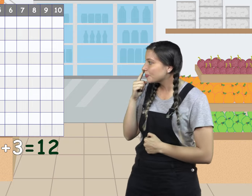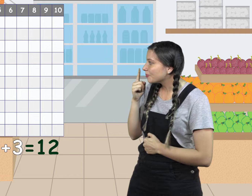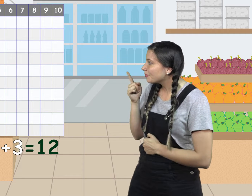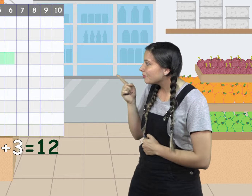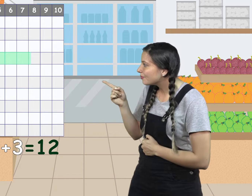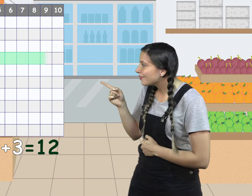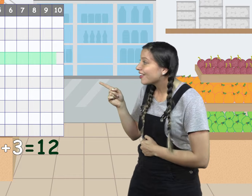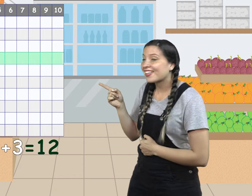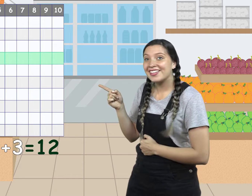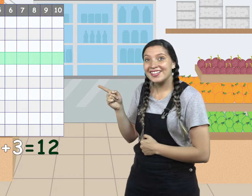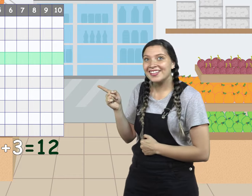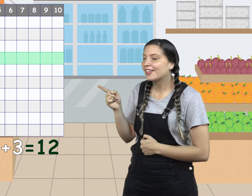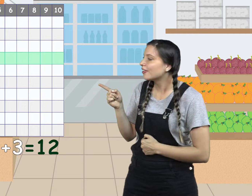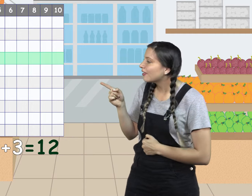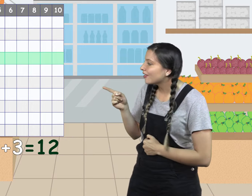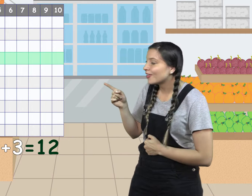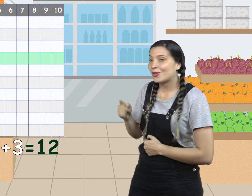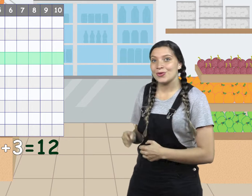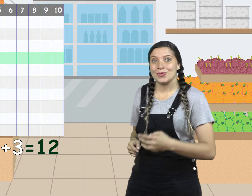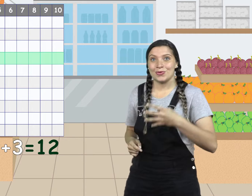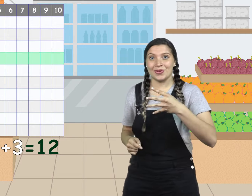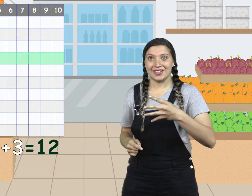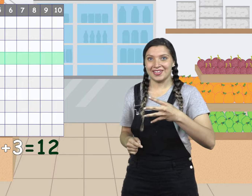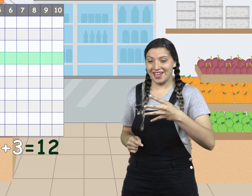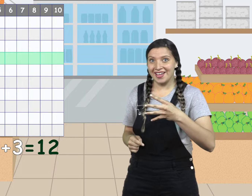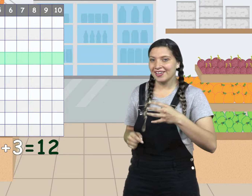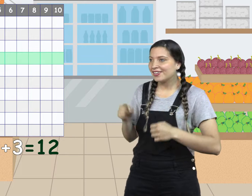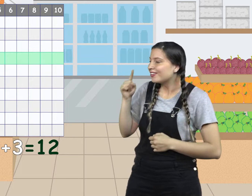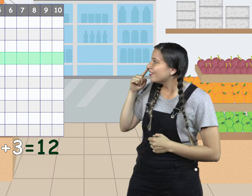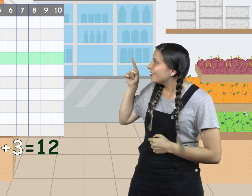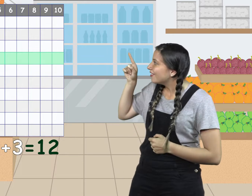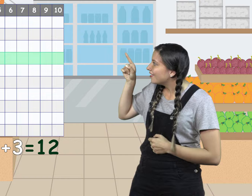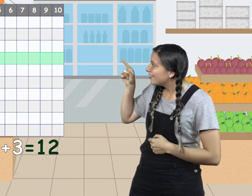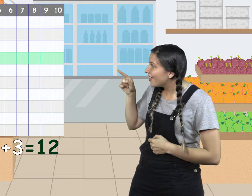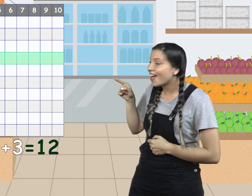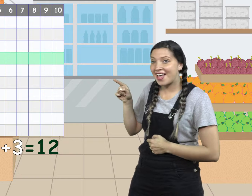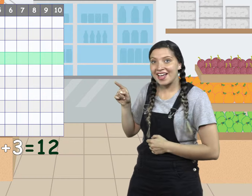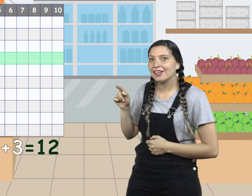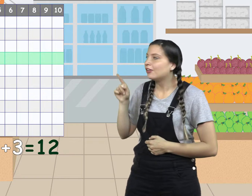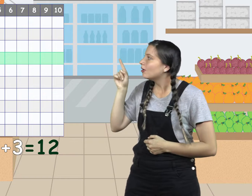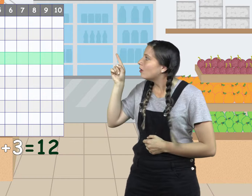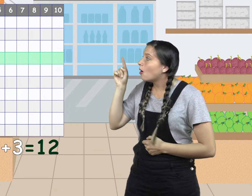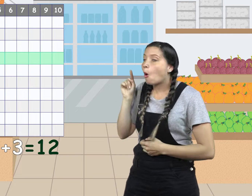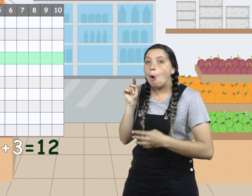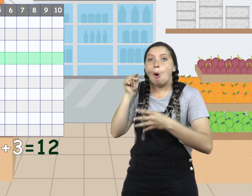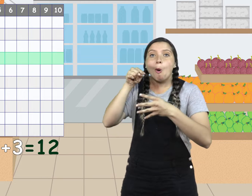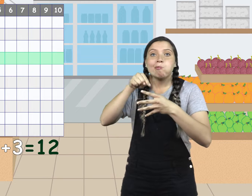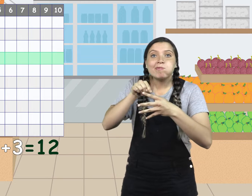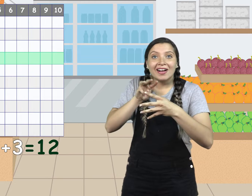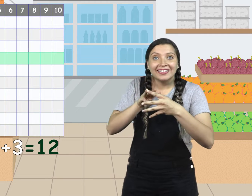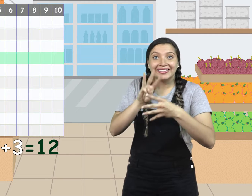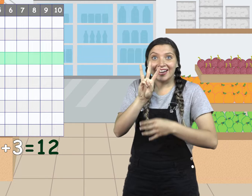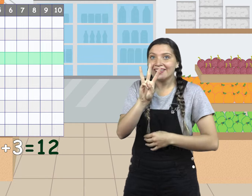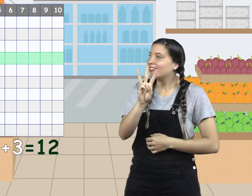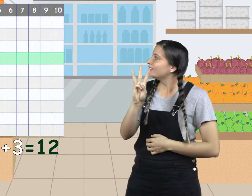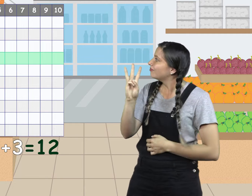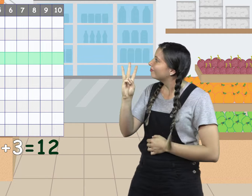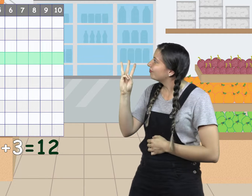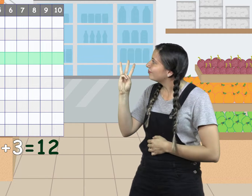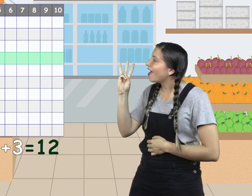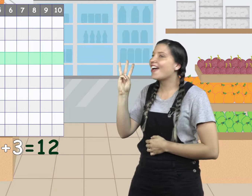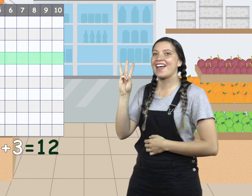Miremos. En la fila cuatro y la columna tres,